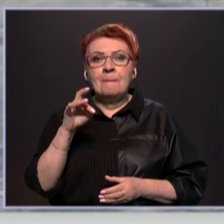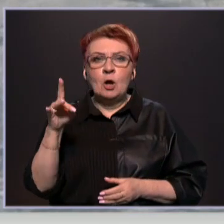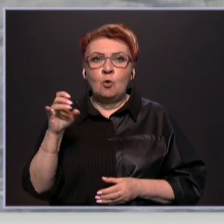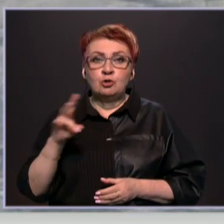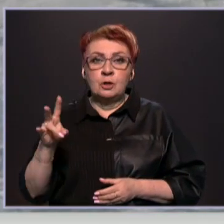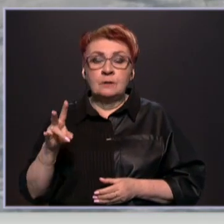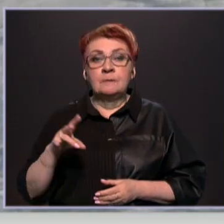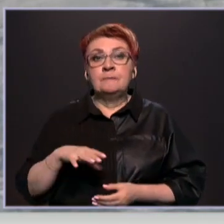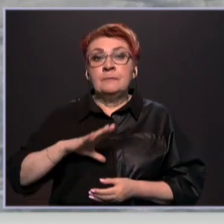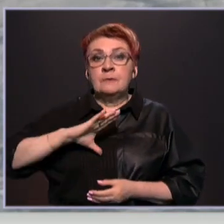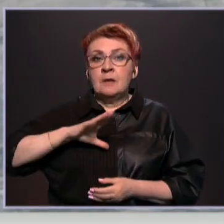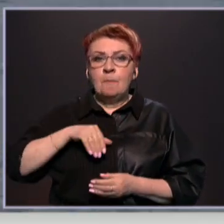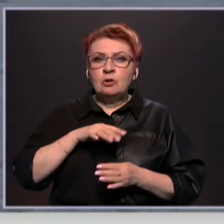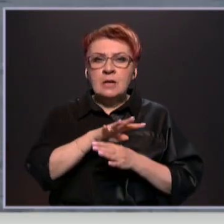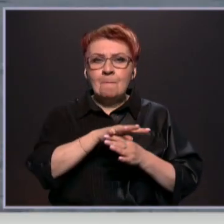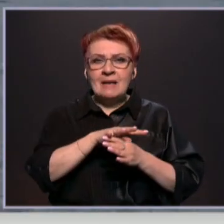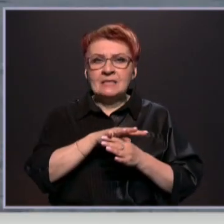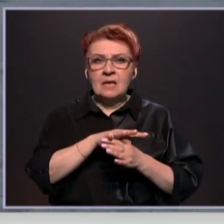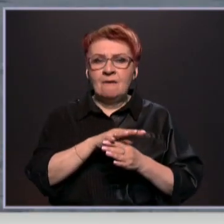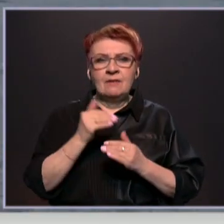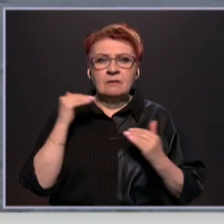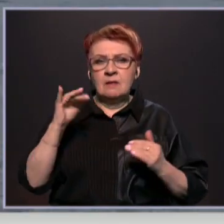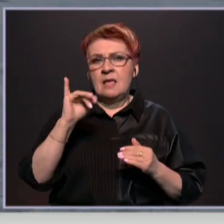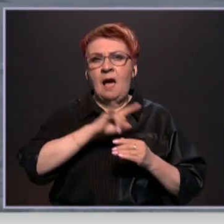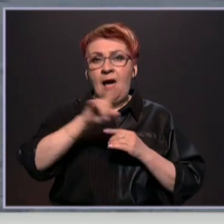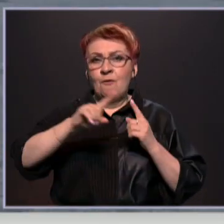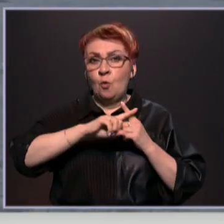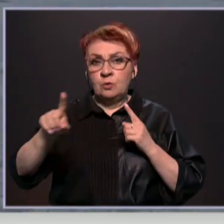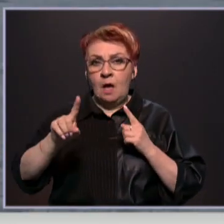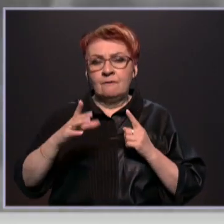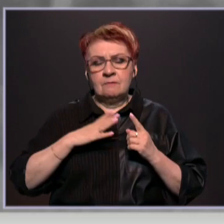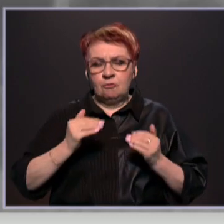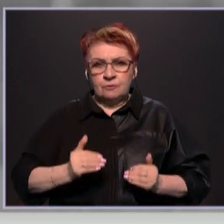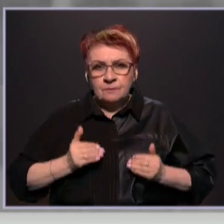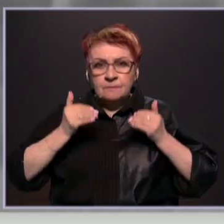после массированных артиллерийских и авиаударов продвинулись в Южные и центральной части города